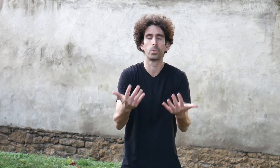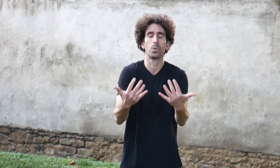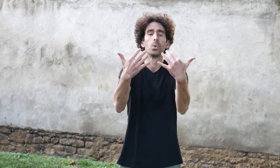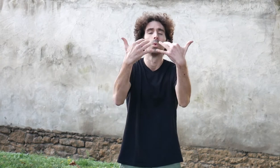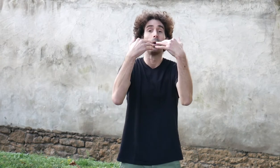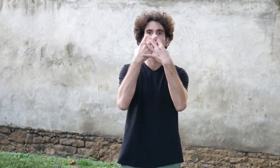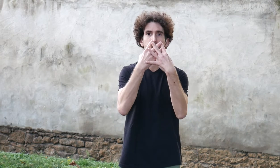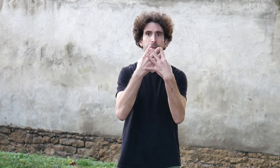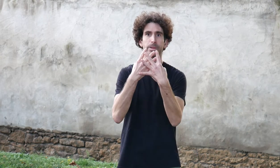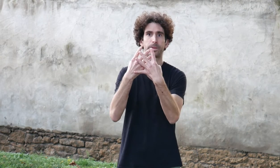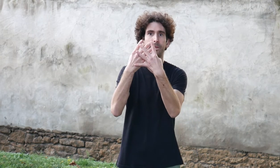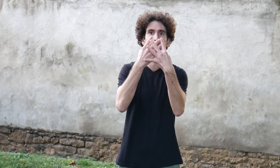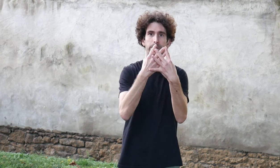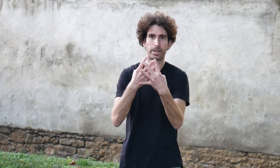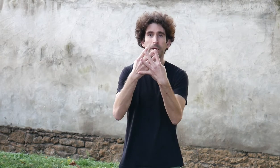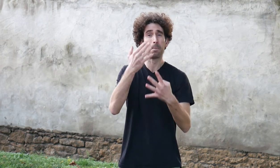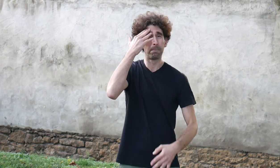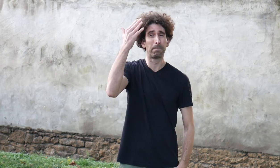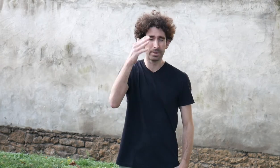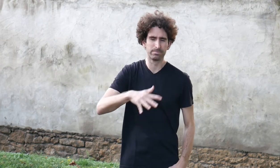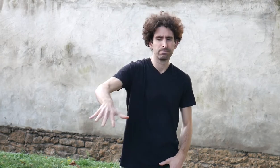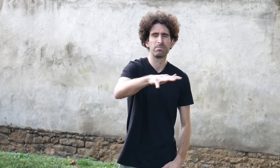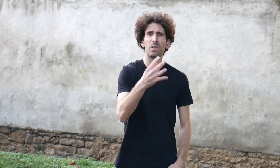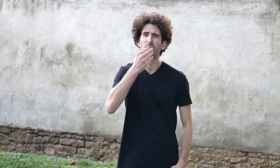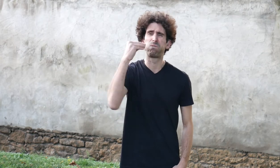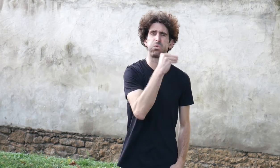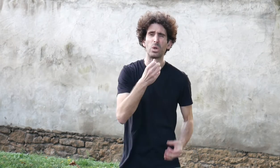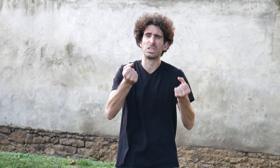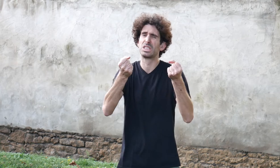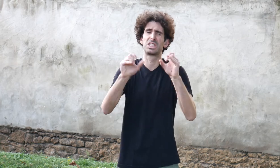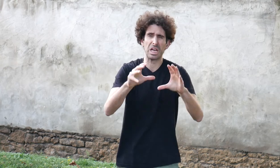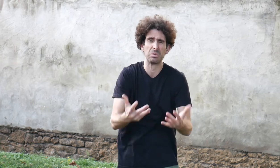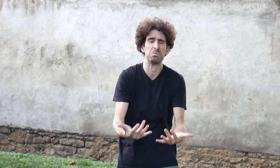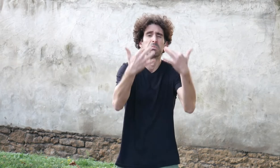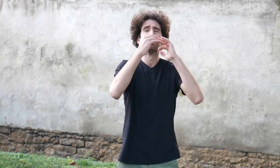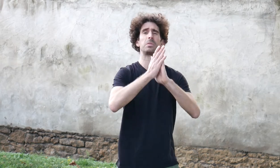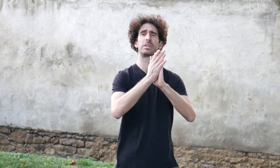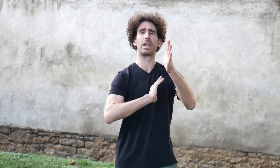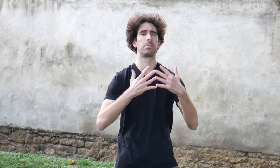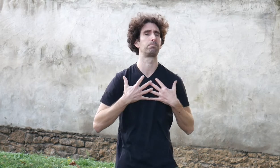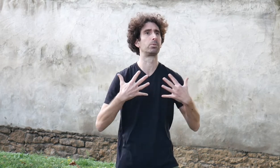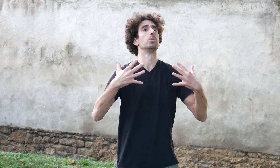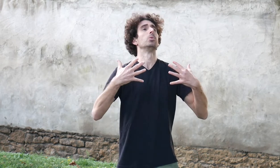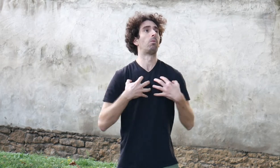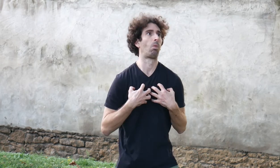filtrer l'air inhalé. Si l'air est froid et sec et qu'il passe directement aux poumons,